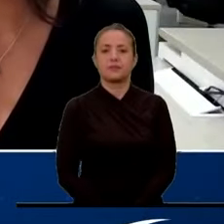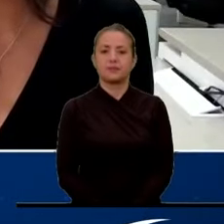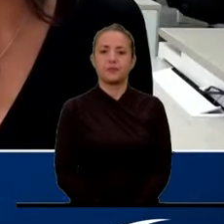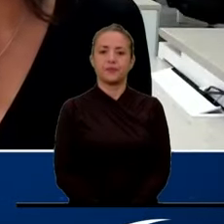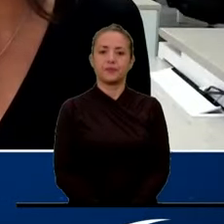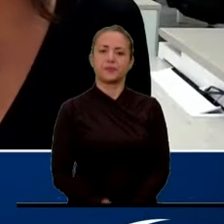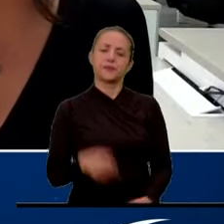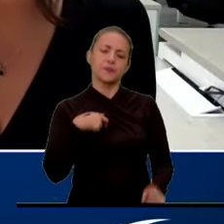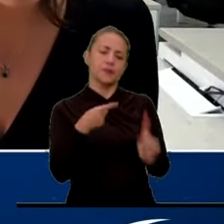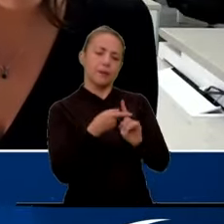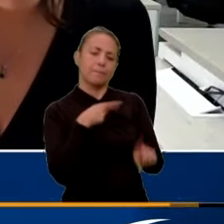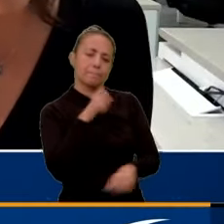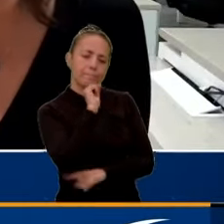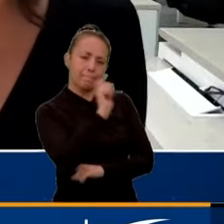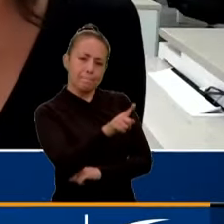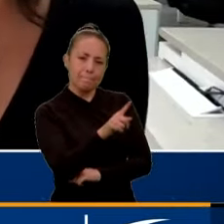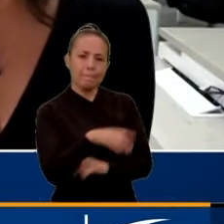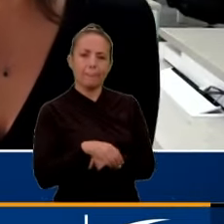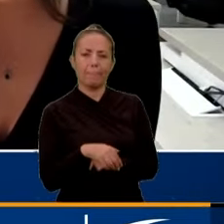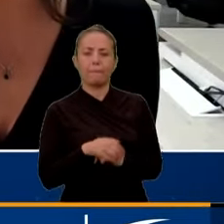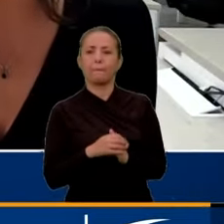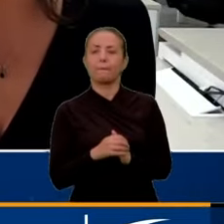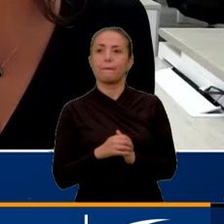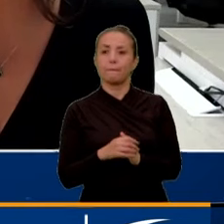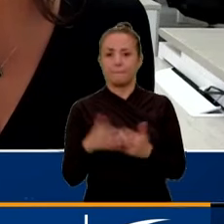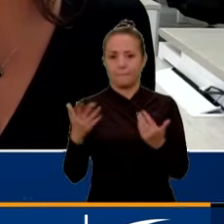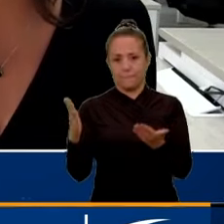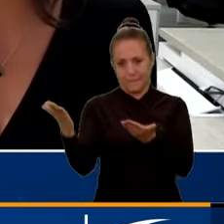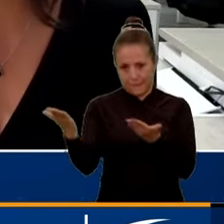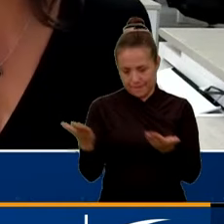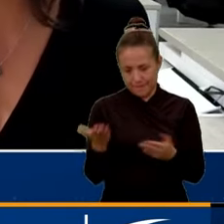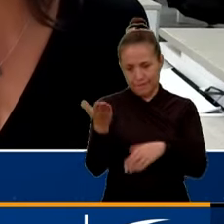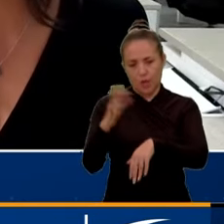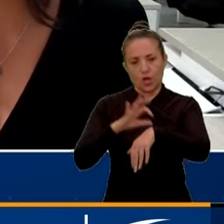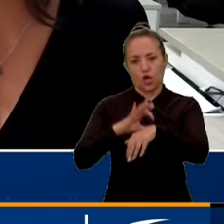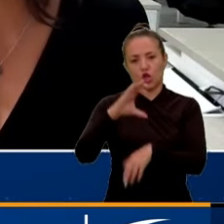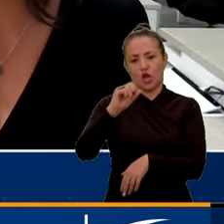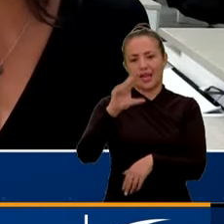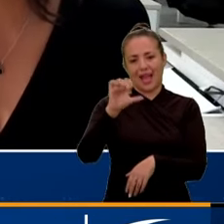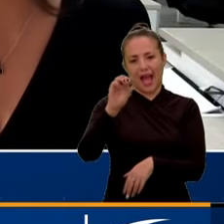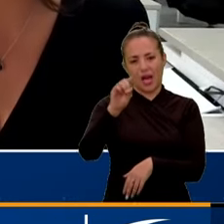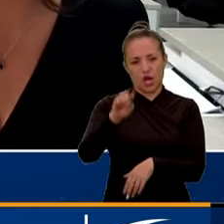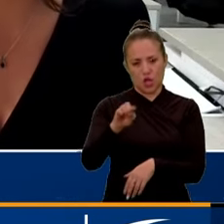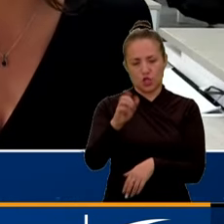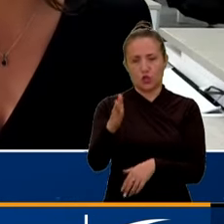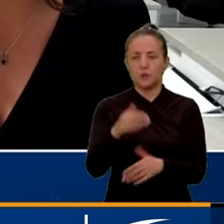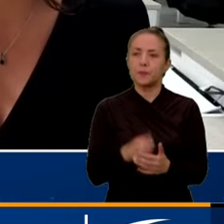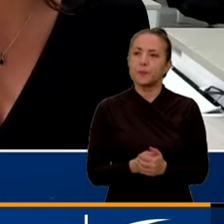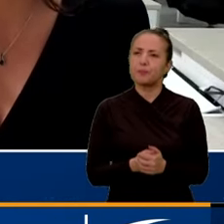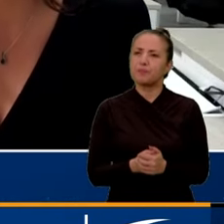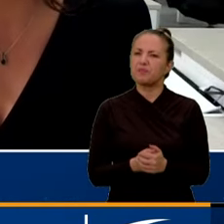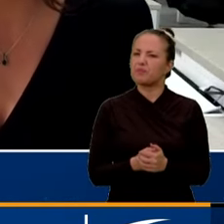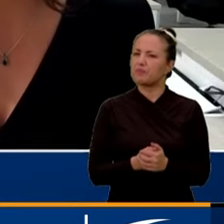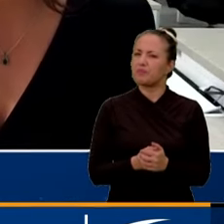libro titulado "anti estrés" el doctor Carlos Jaramillo explica que hiciera entre otras cosas la fórmula para encontrar uno de los males más complejos del mundo, el estrés.